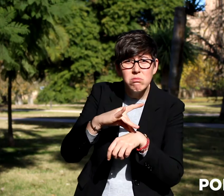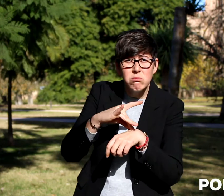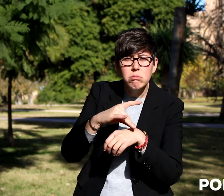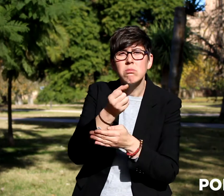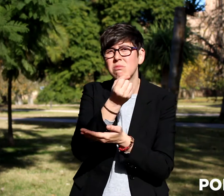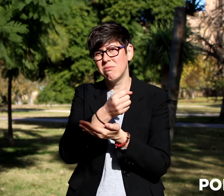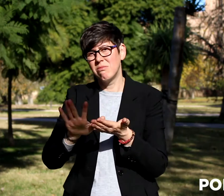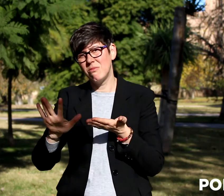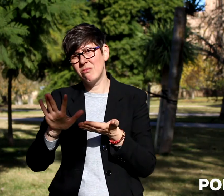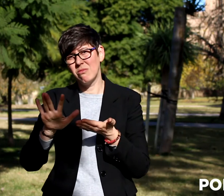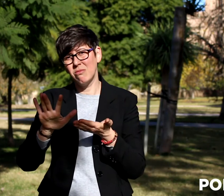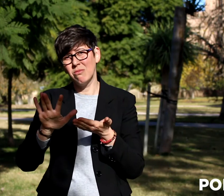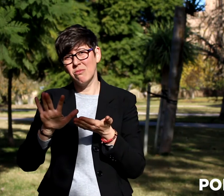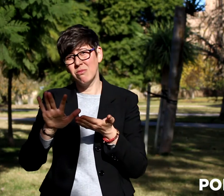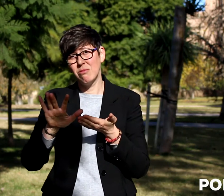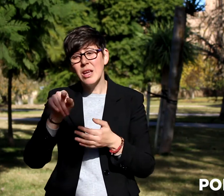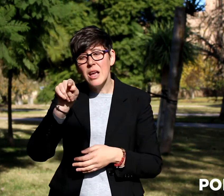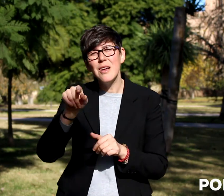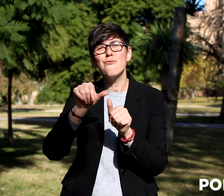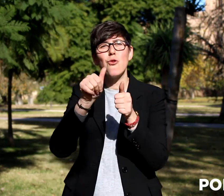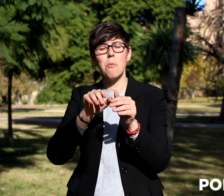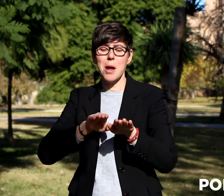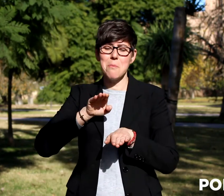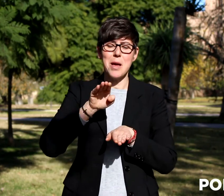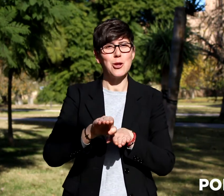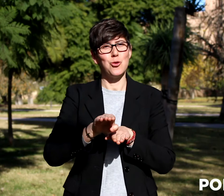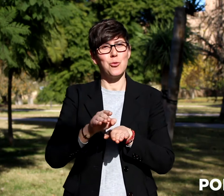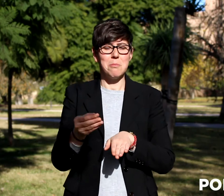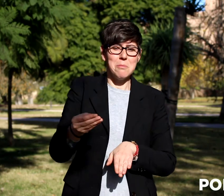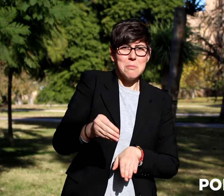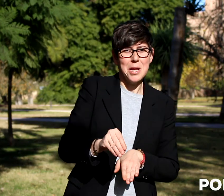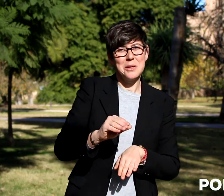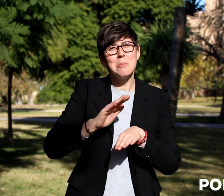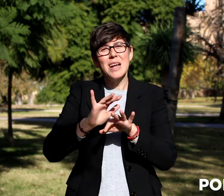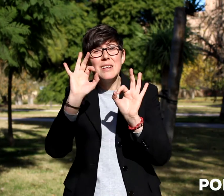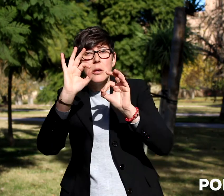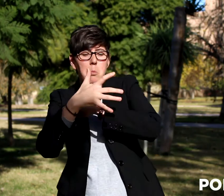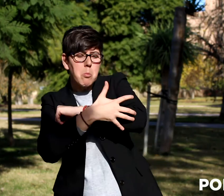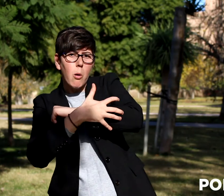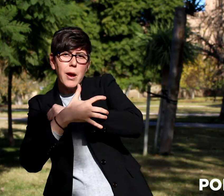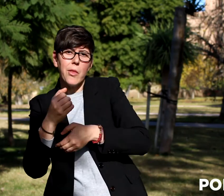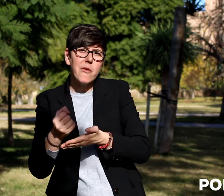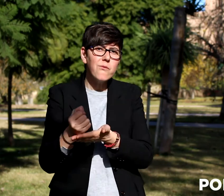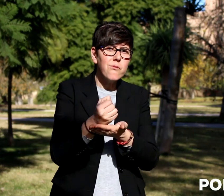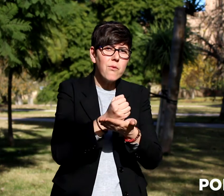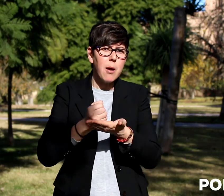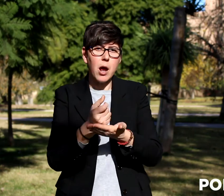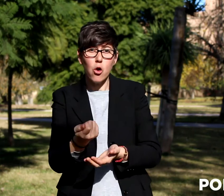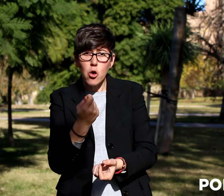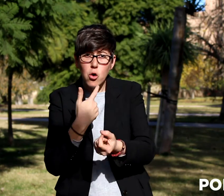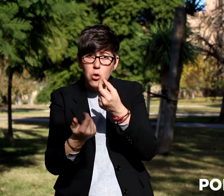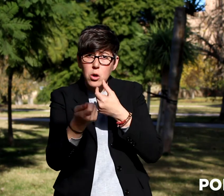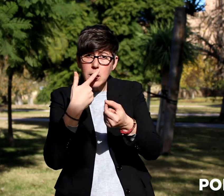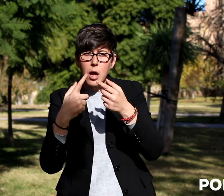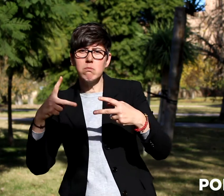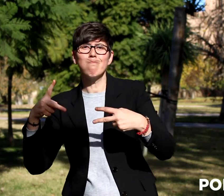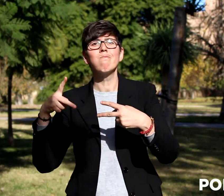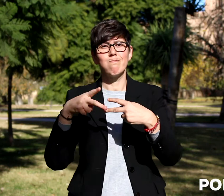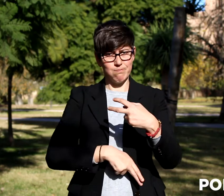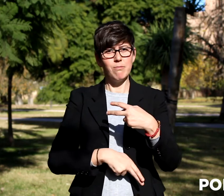siguiente paso para erradicar la pobreza farmacológica y contribuir a prevenirla.